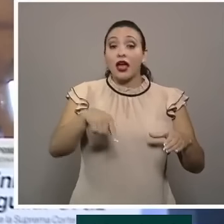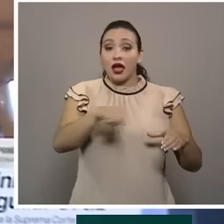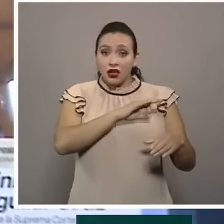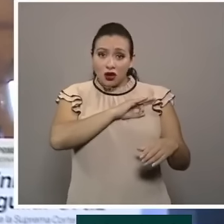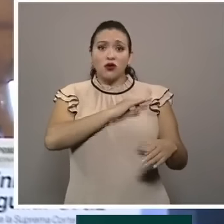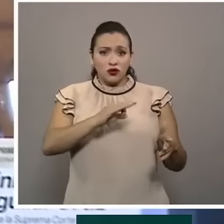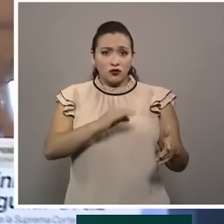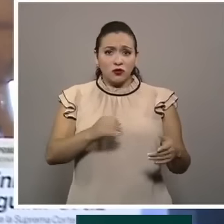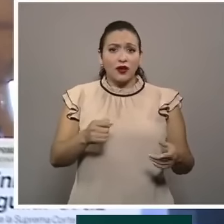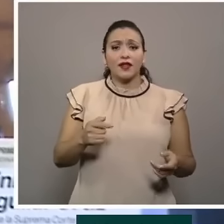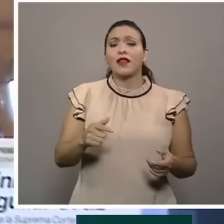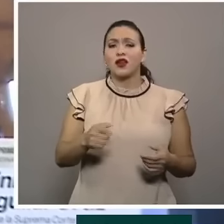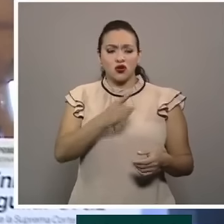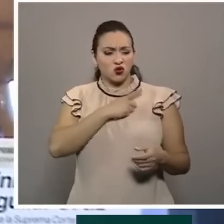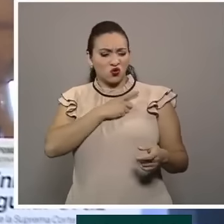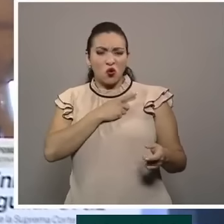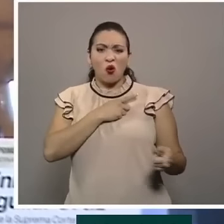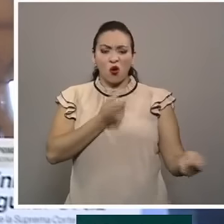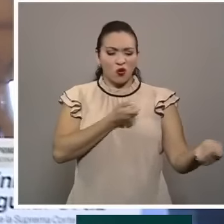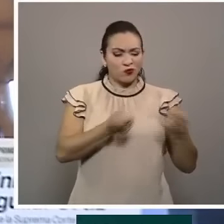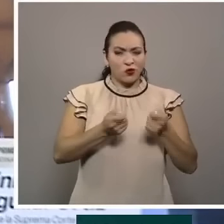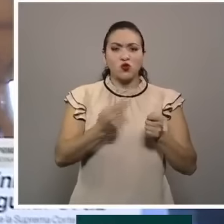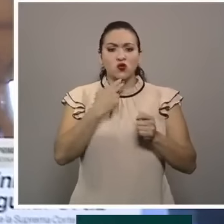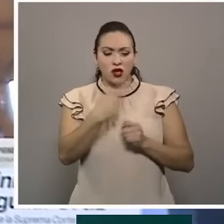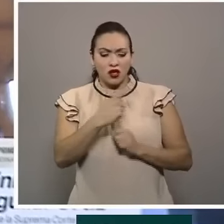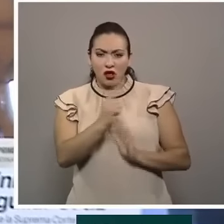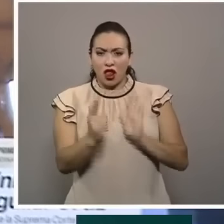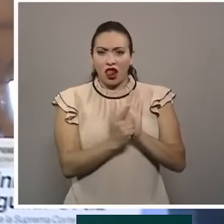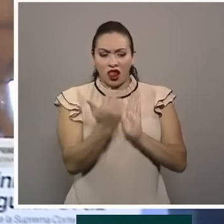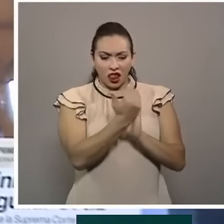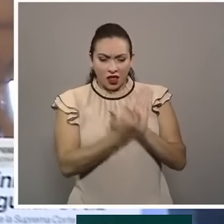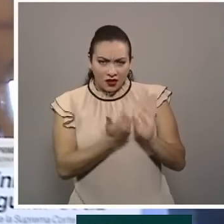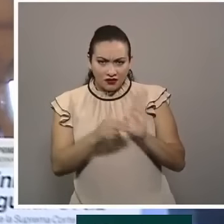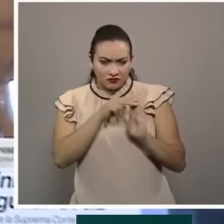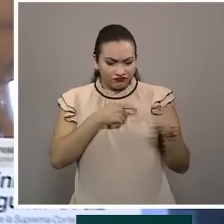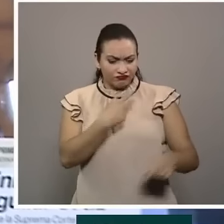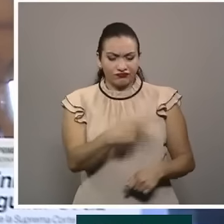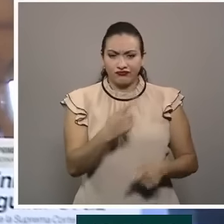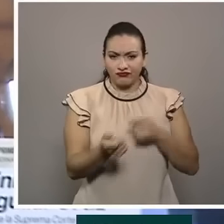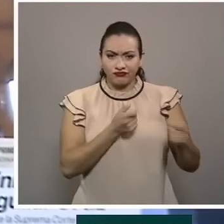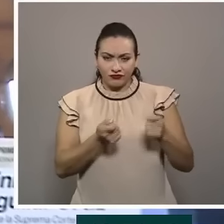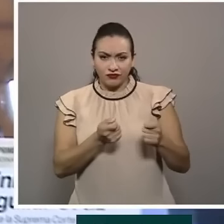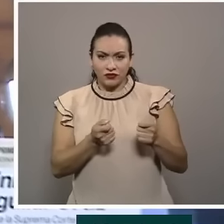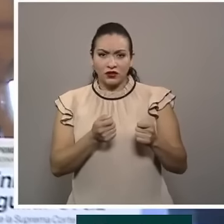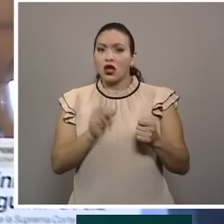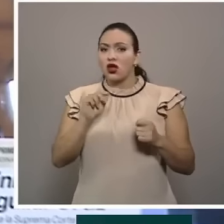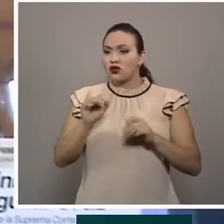conforme a sus propias normas, sin someterse a categorías tradicionales del sistema electoral,